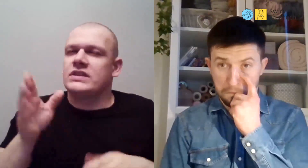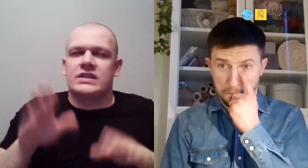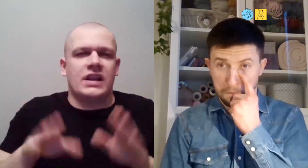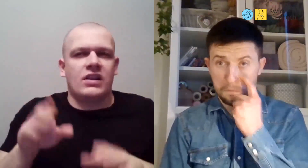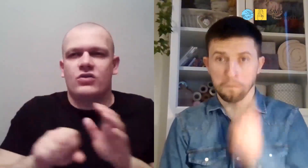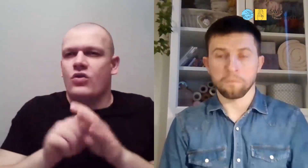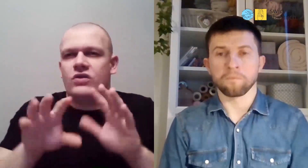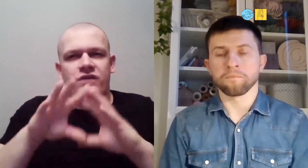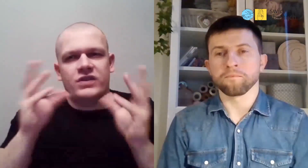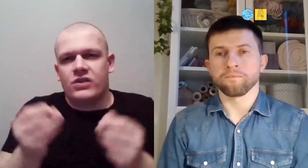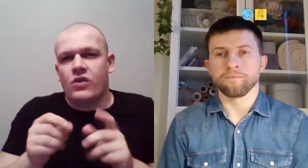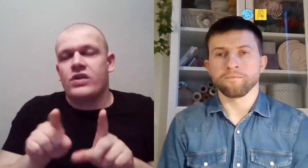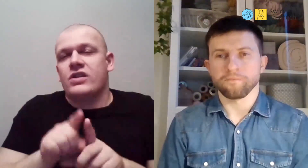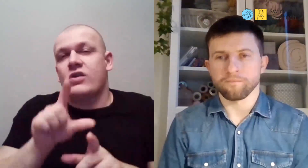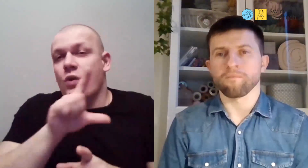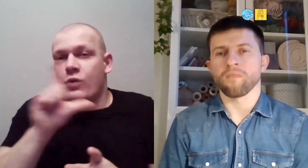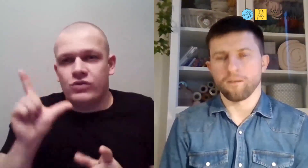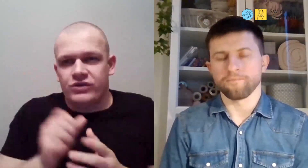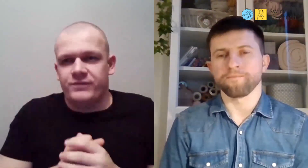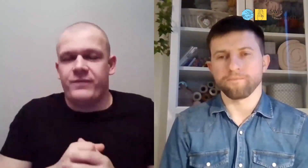To zależy od wszystkich ludzi.